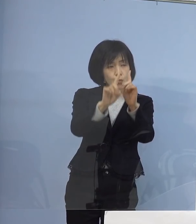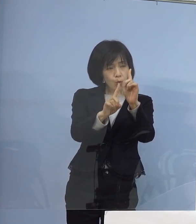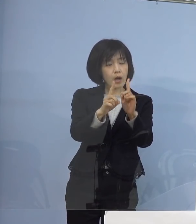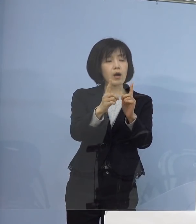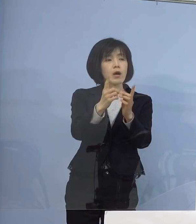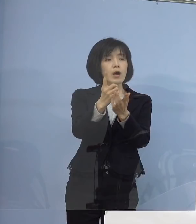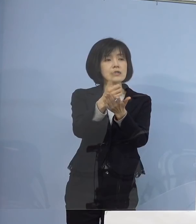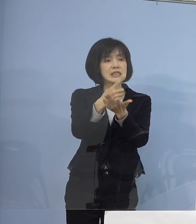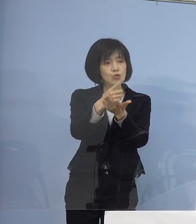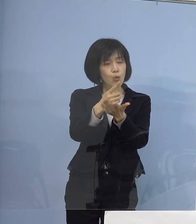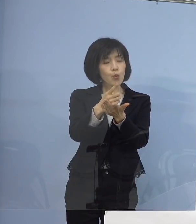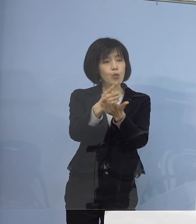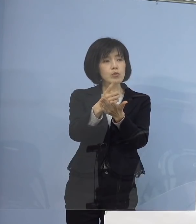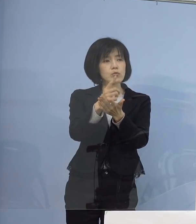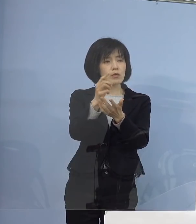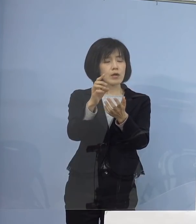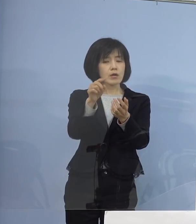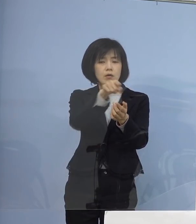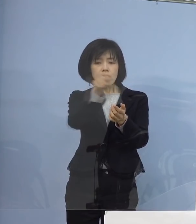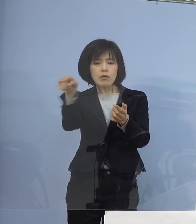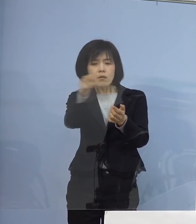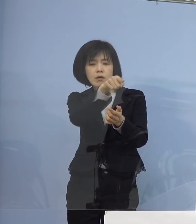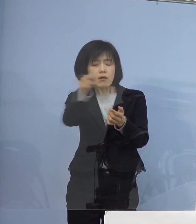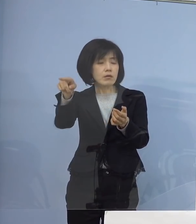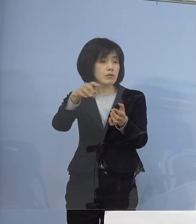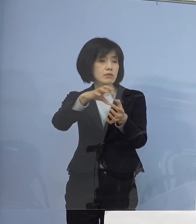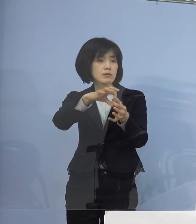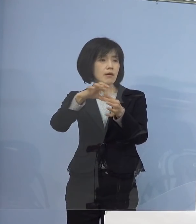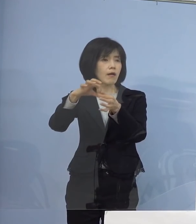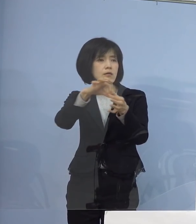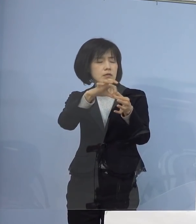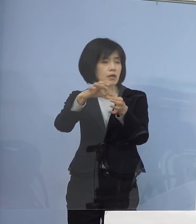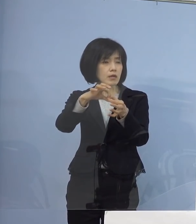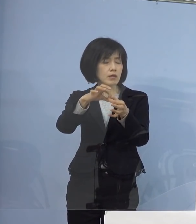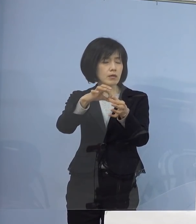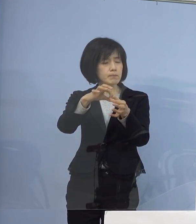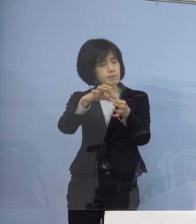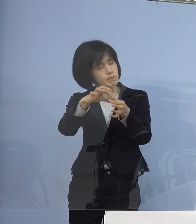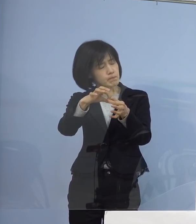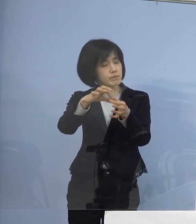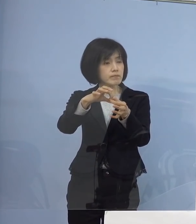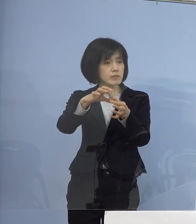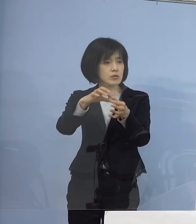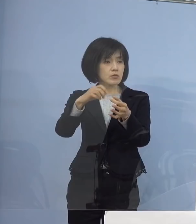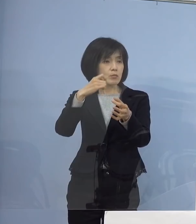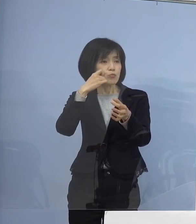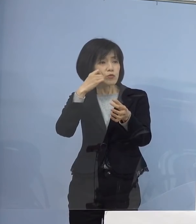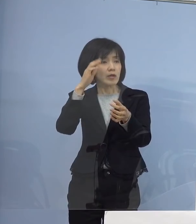その関係性がどうなのかなというところが 疑問に思うのですが もう少し補足していただけたらと思うのですが